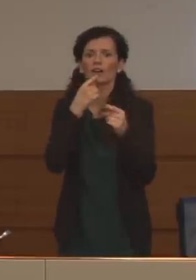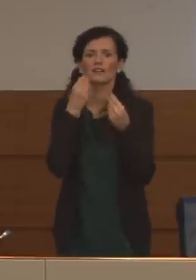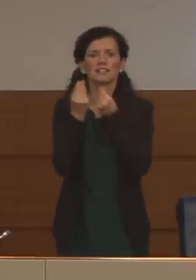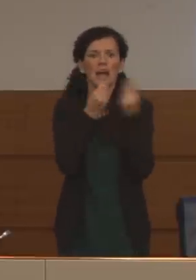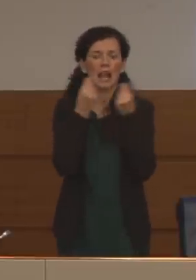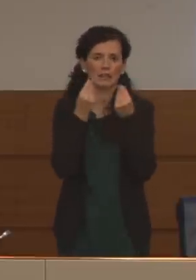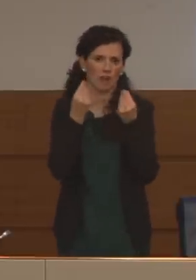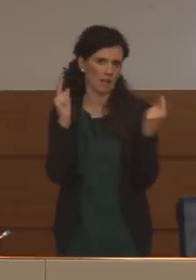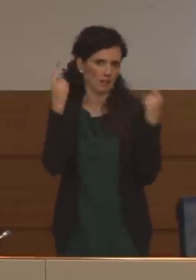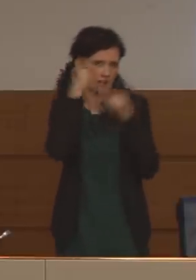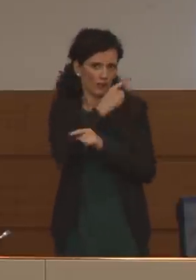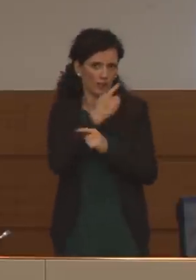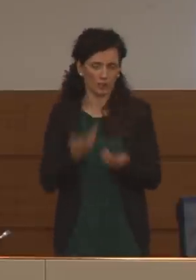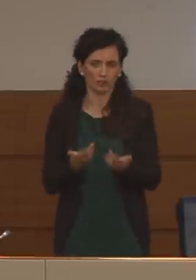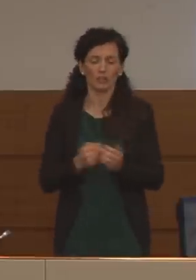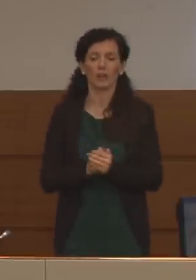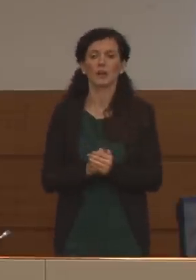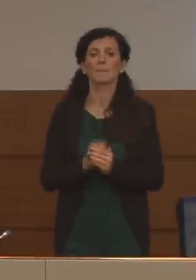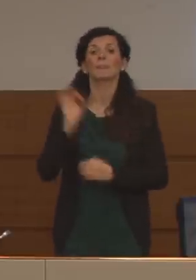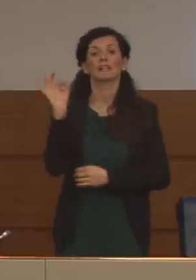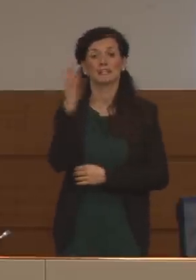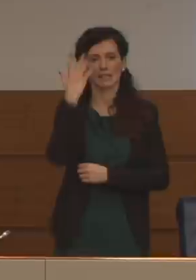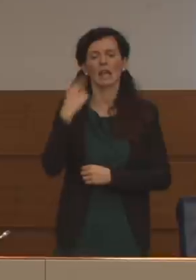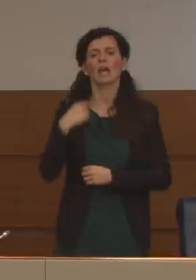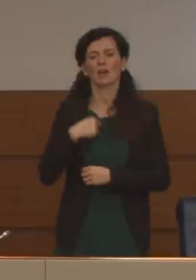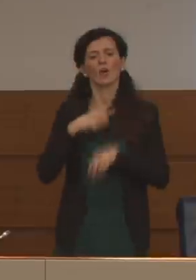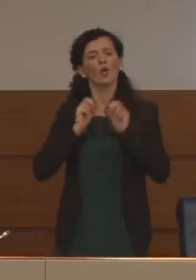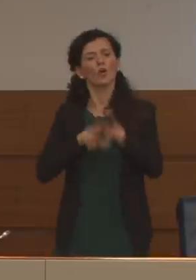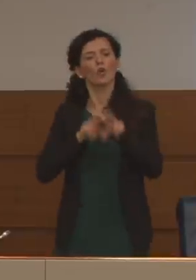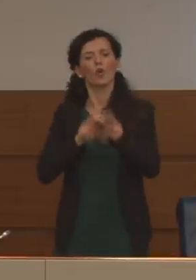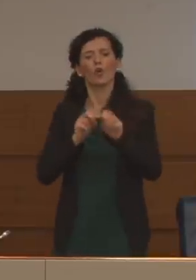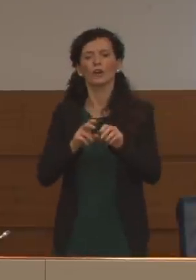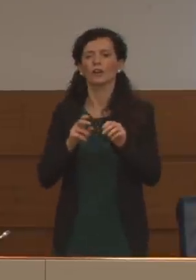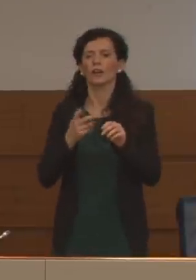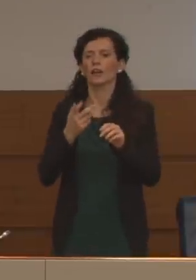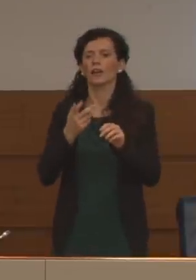viceversa se corre in un ambiente affollato come una maratona questo potrebbe